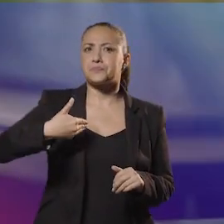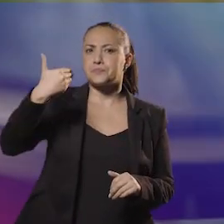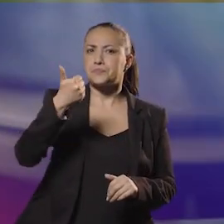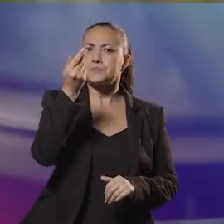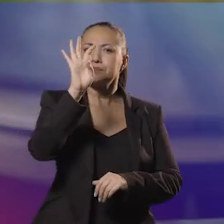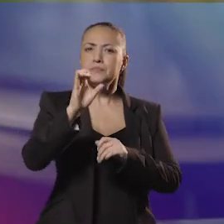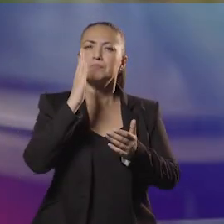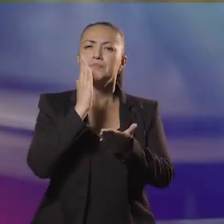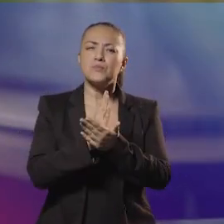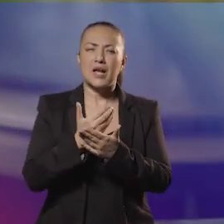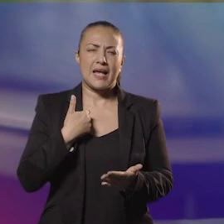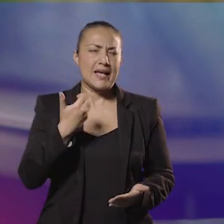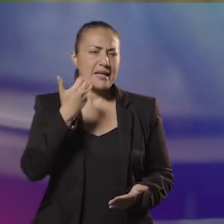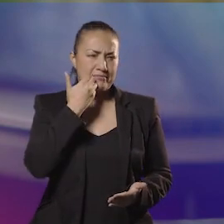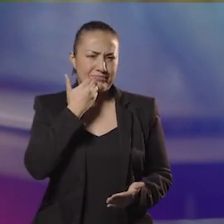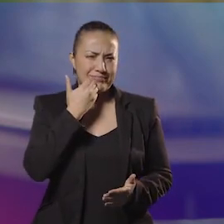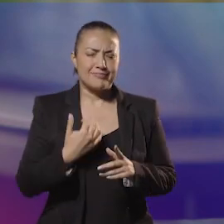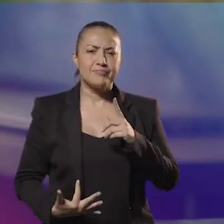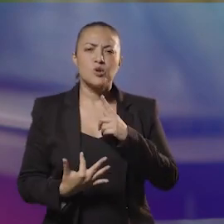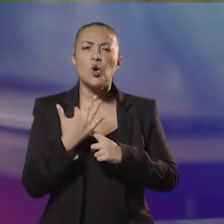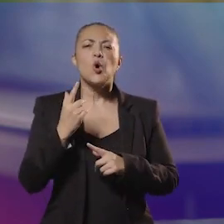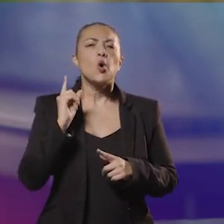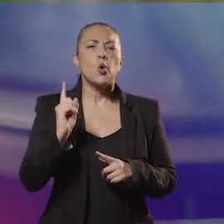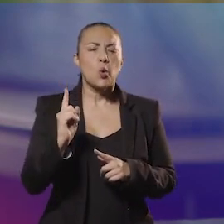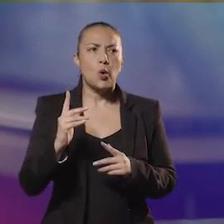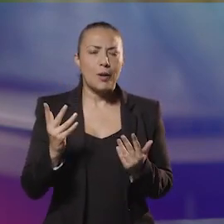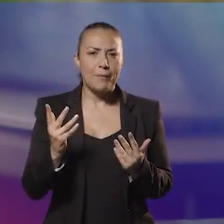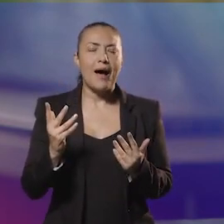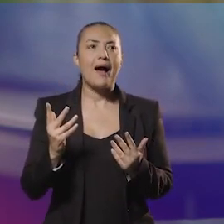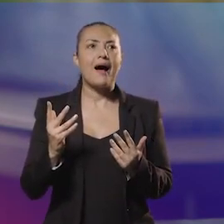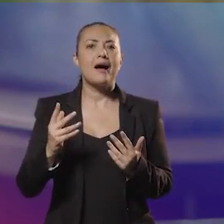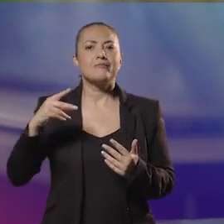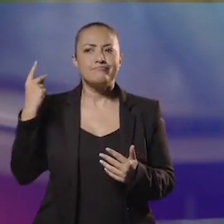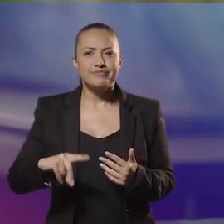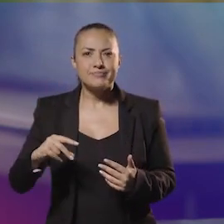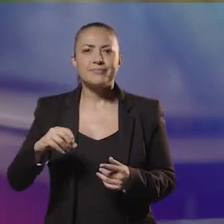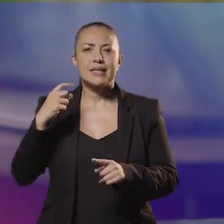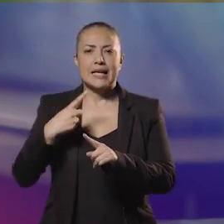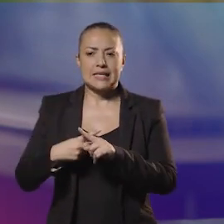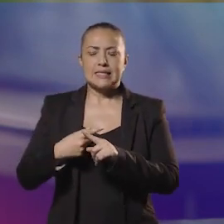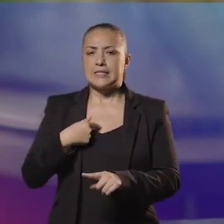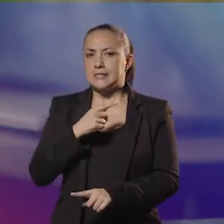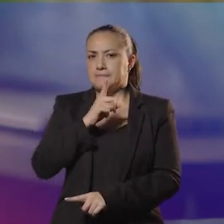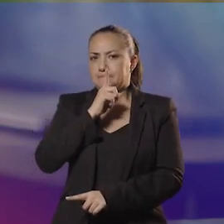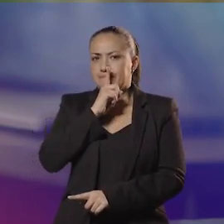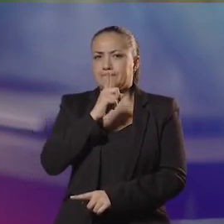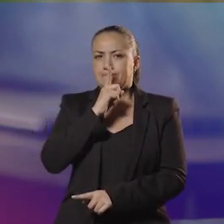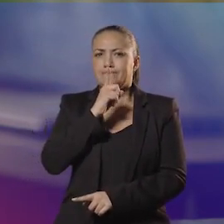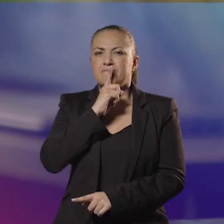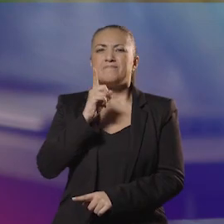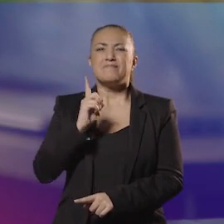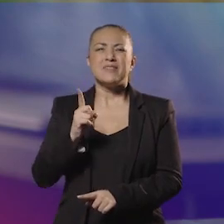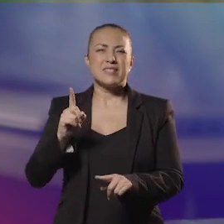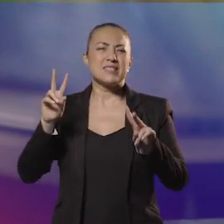A los 19 años me dio un absceso hepático amebiano, después de haber soportado en silencio lo que significaba